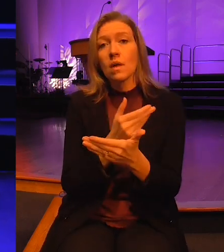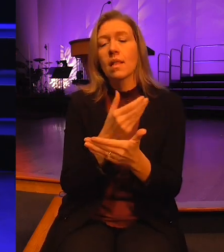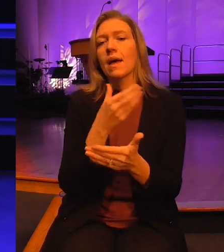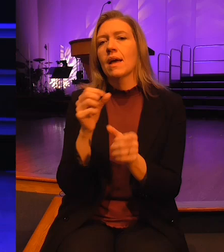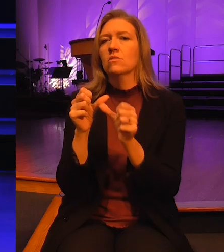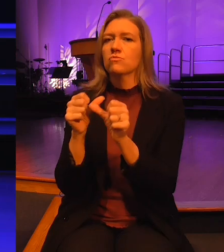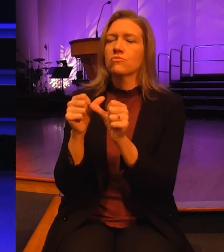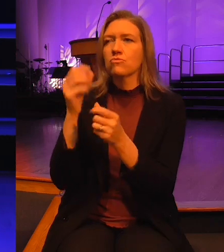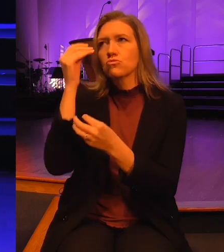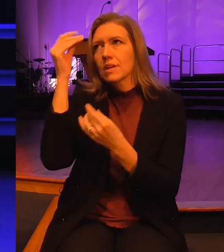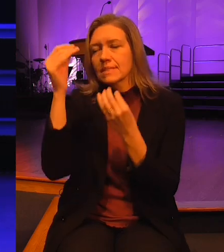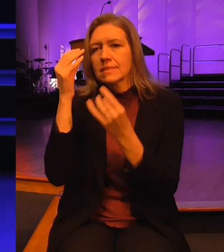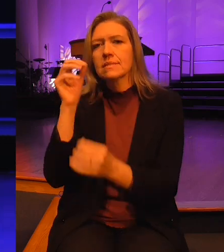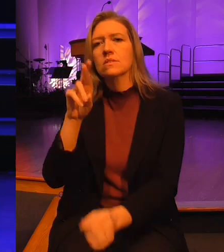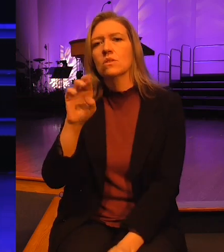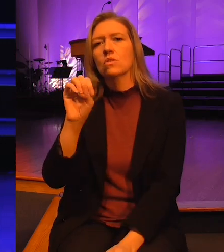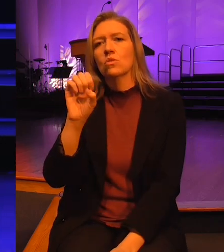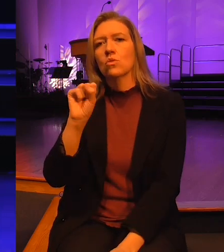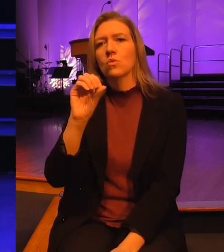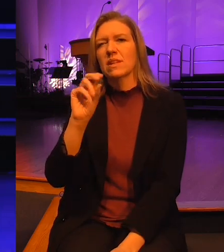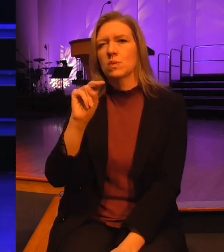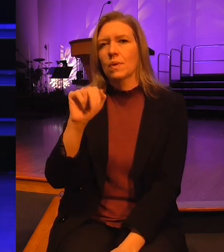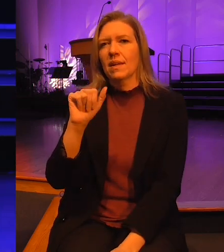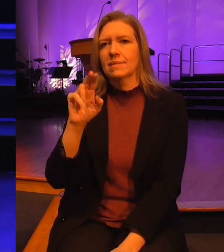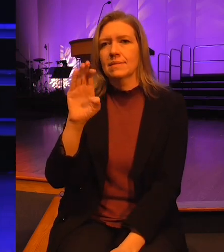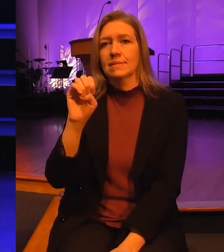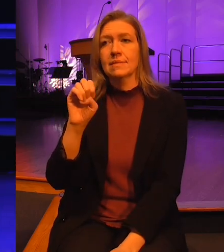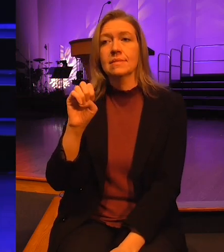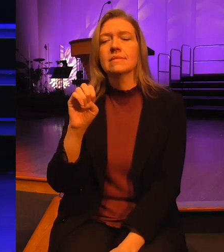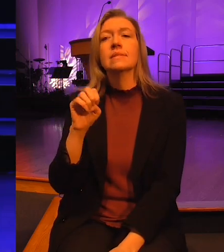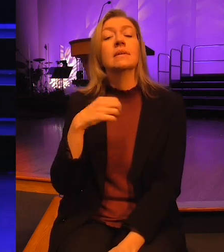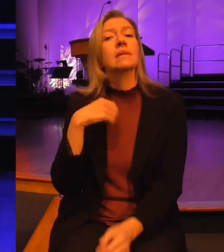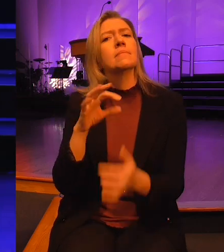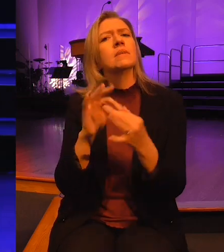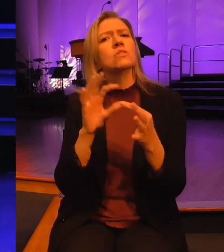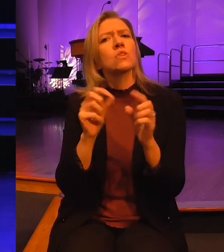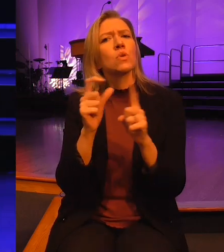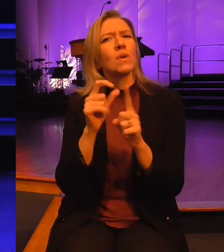esa palabra resaca que puede ser apropiada para algunos de ustedes esta mañana, pero muchos de nosotros